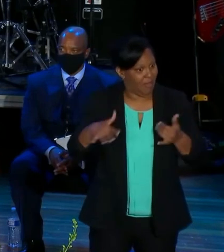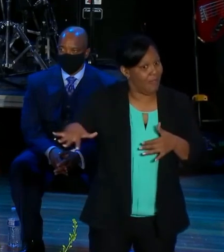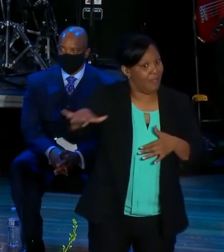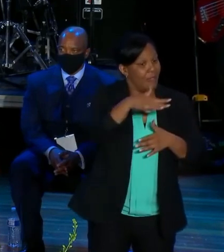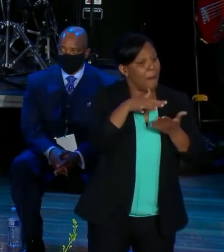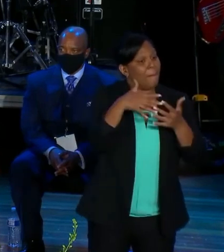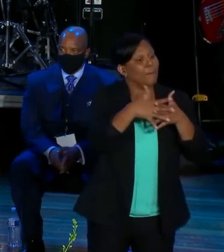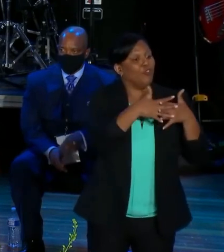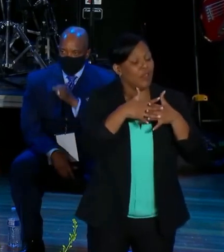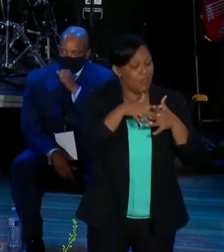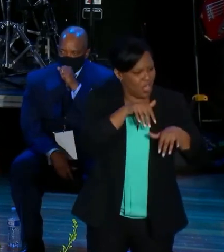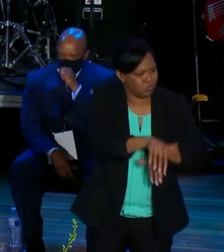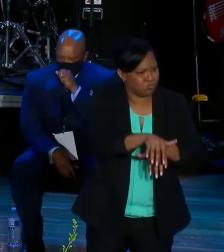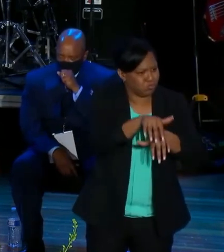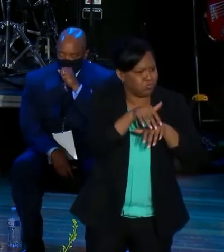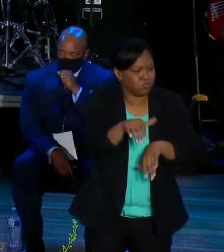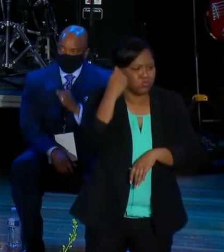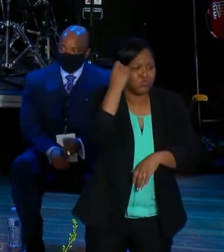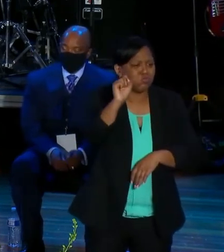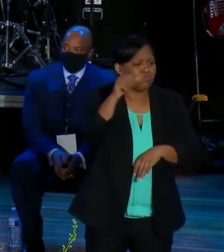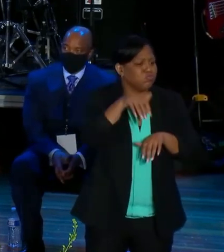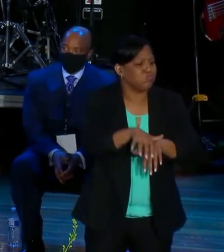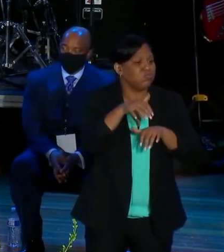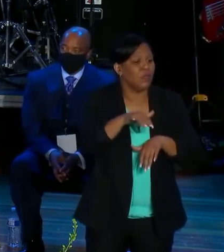De försöker att bryta ned barriärer